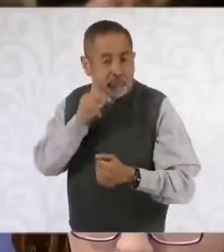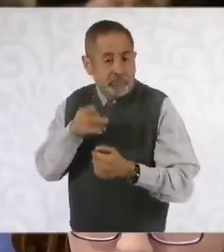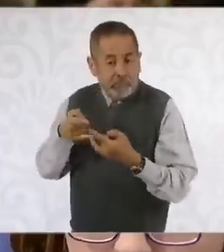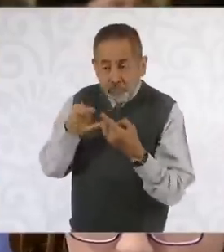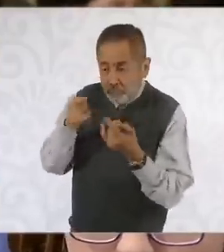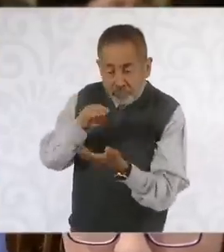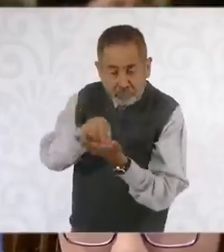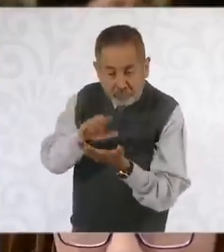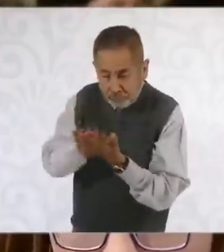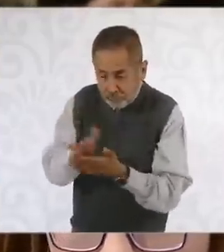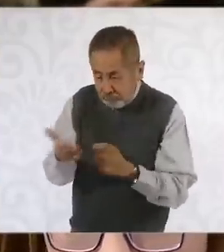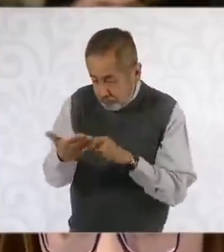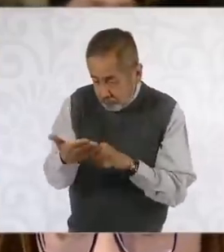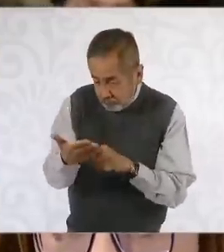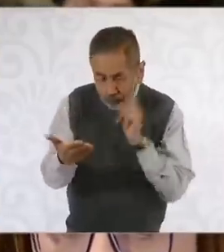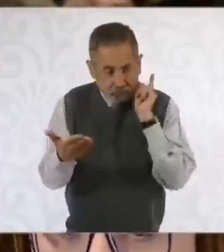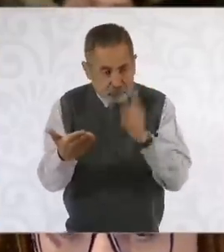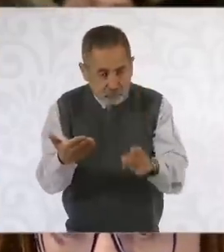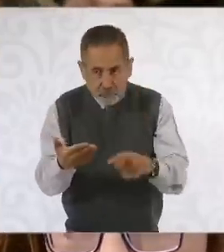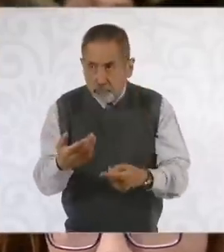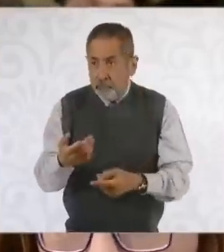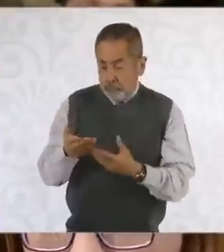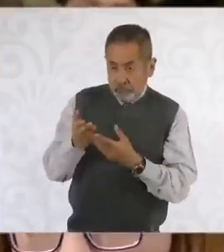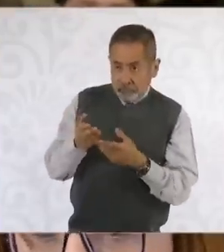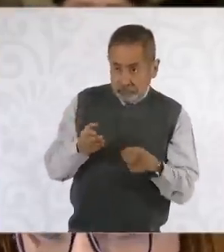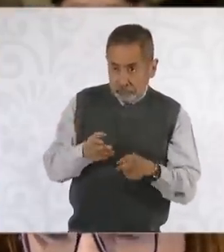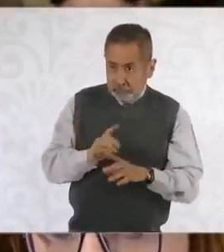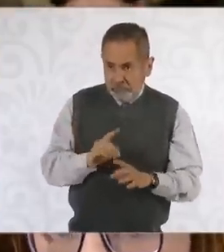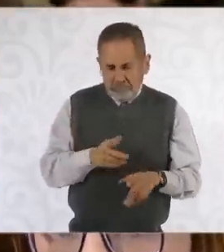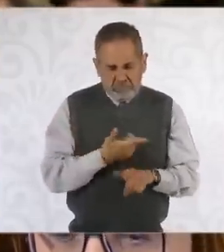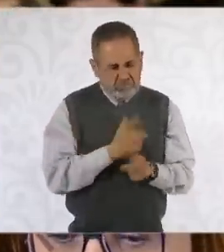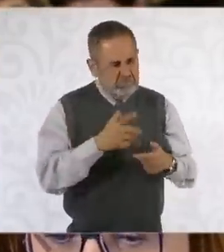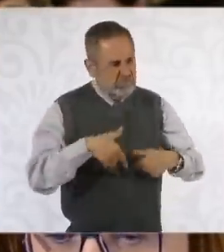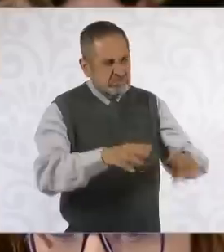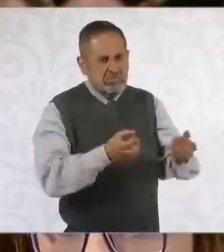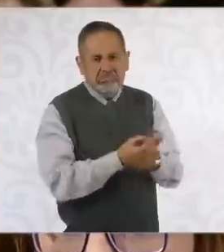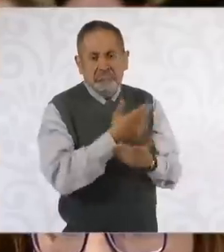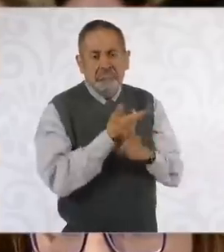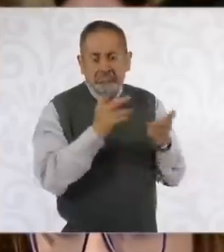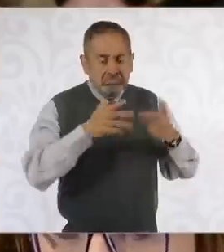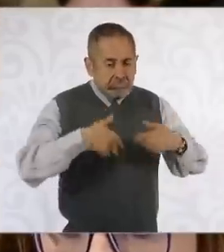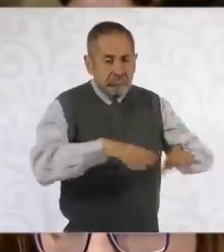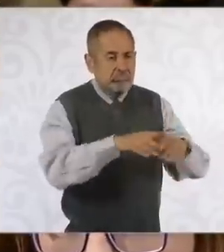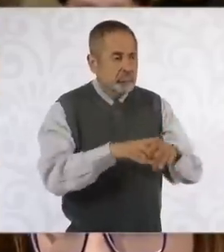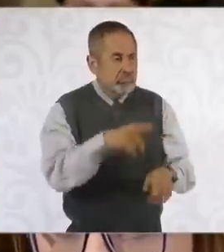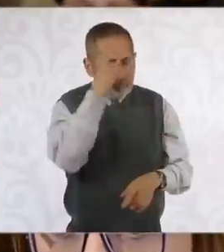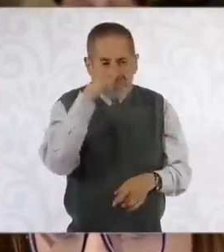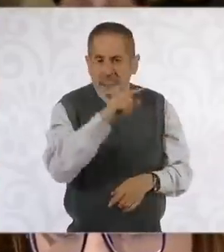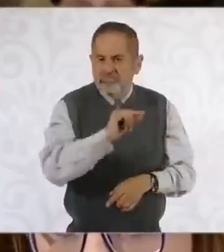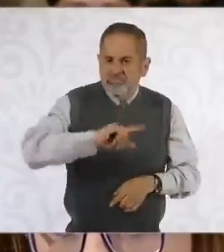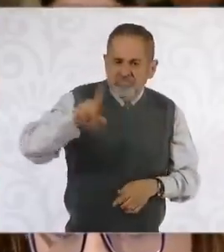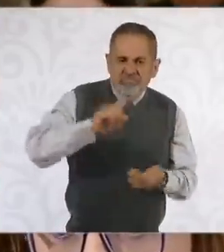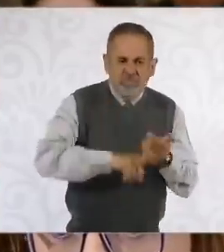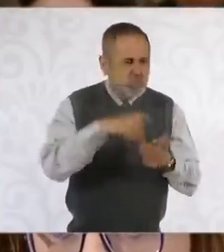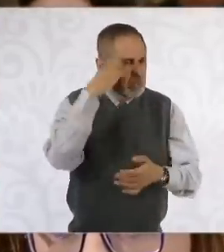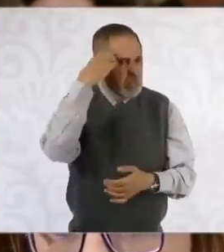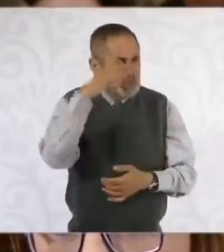de de Quienes son detenidos y que son digamos eh de alto perfil delincuencial Por decirlo así no